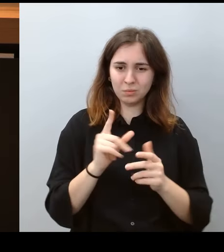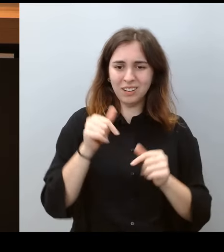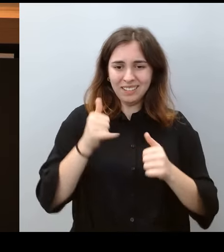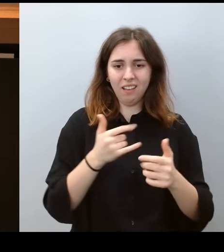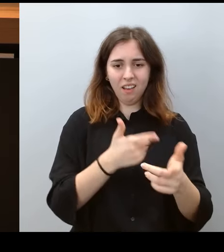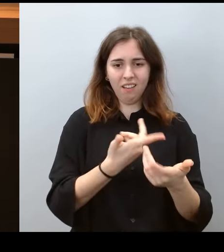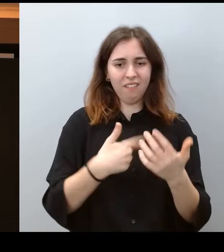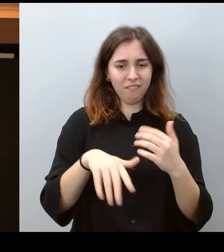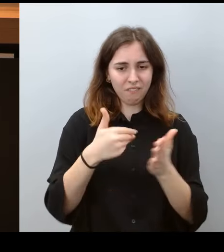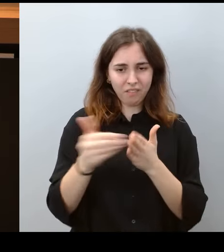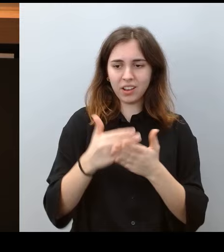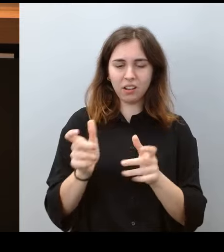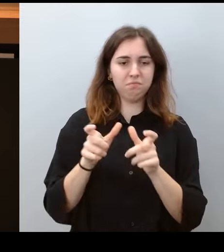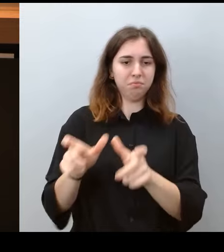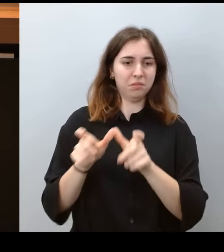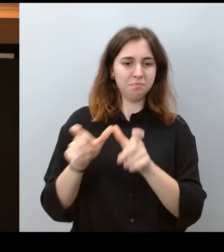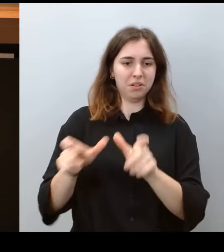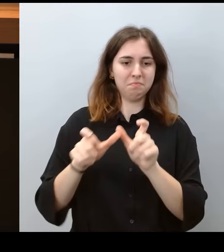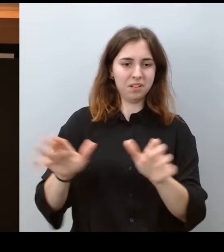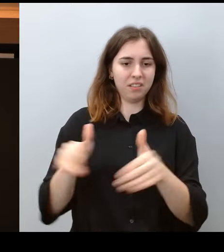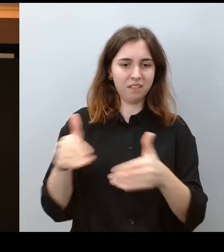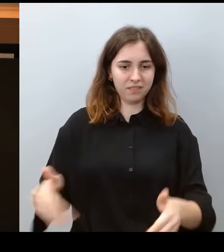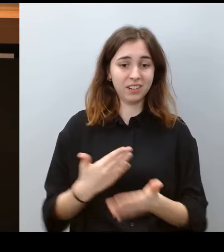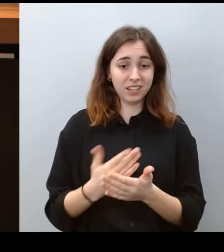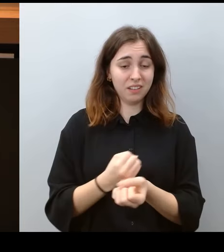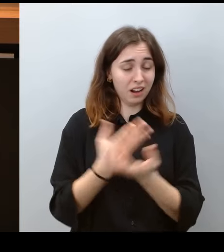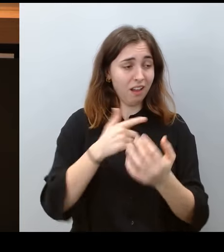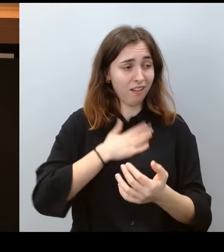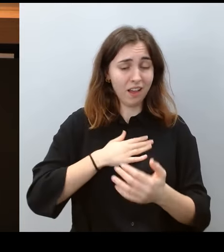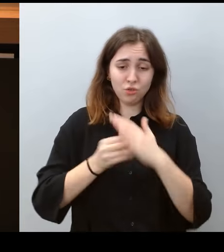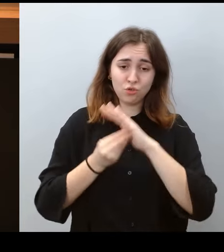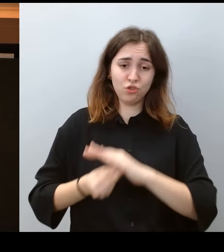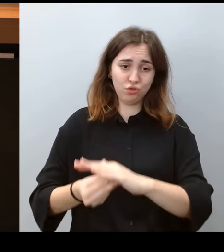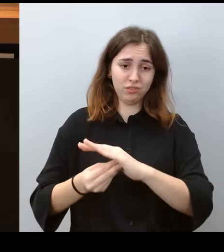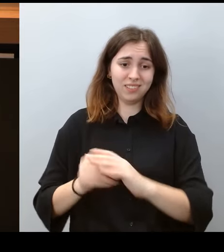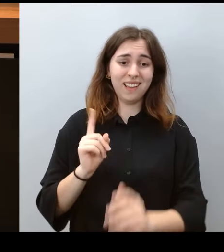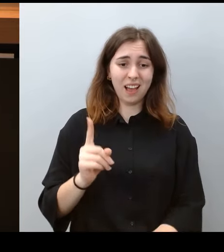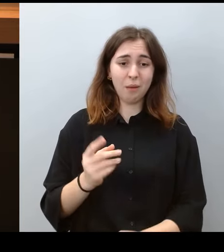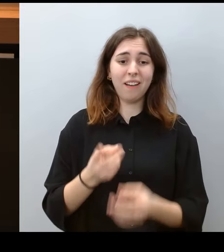können, sind wir immer dabei. Aber in der Bringschuld ist jetzt der Senat selbst gewählte